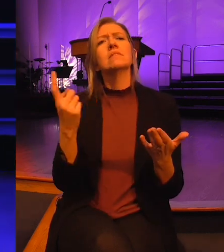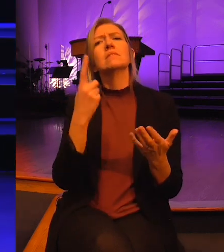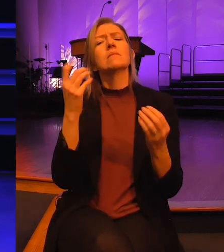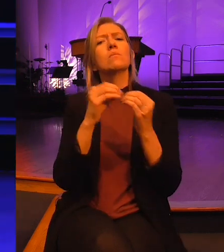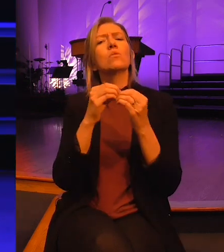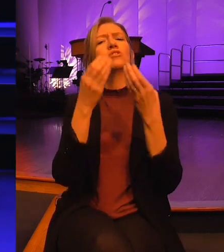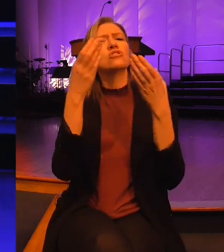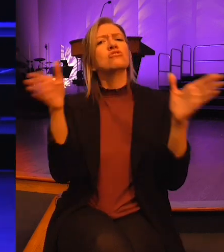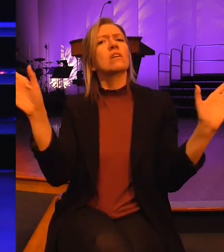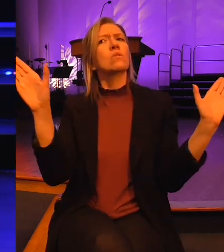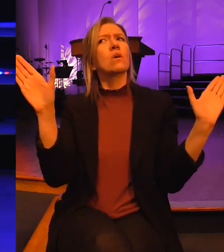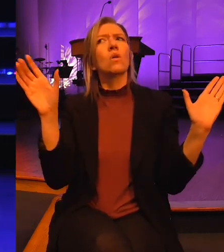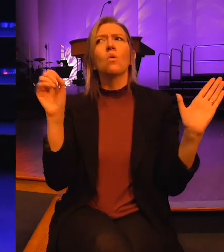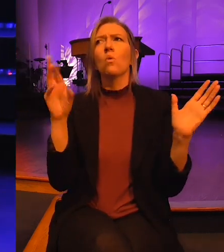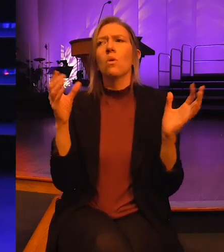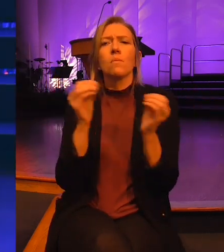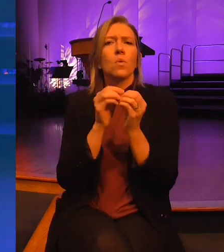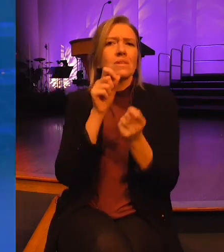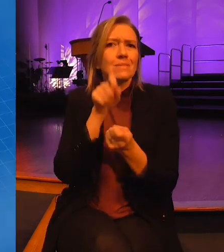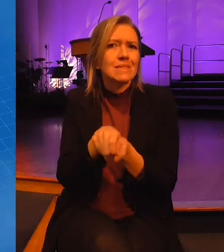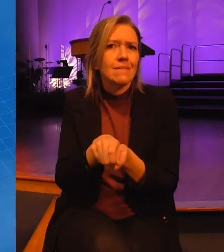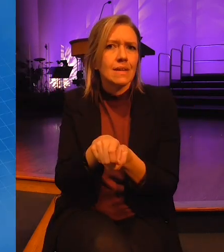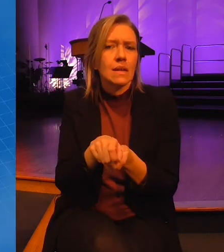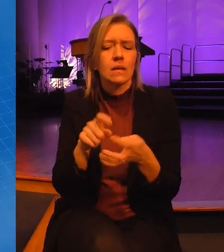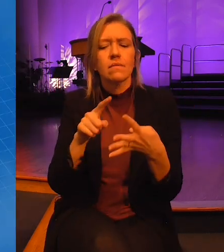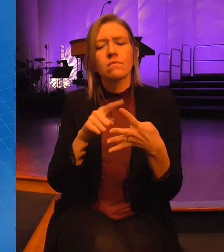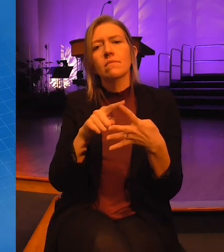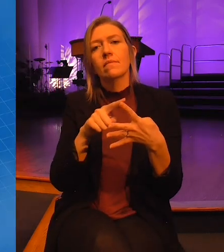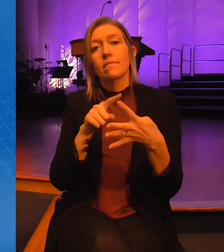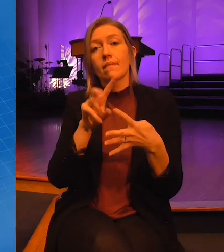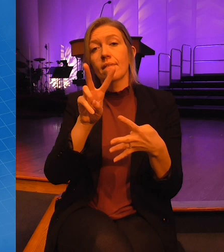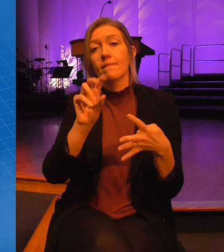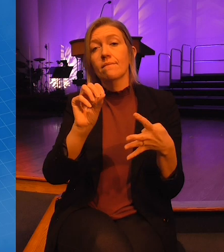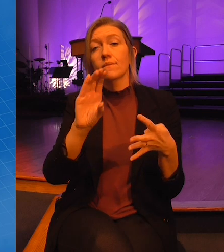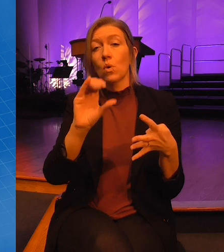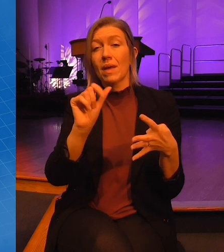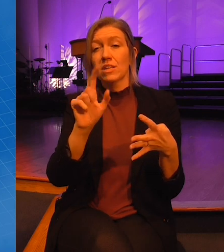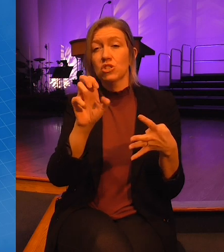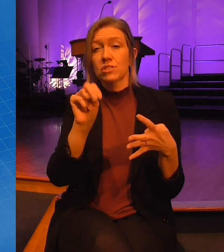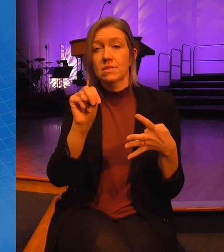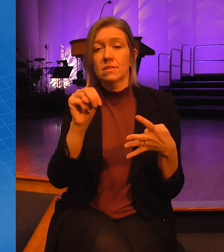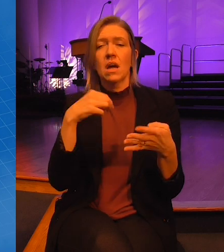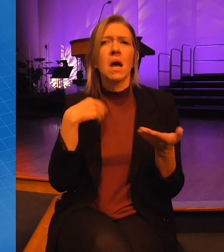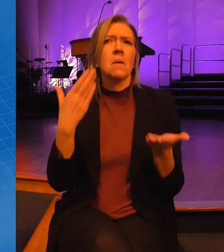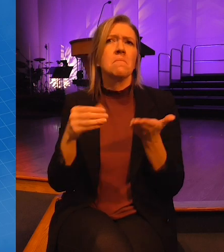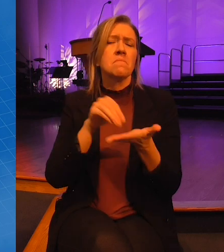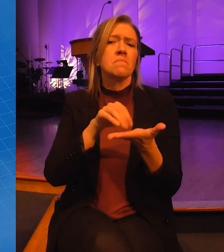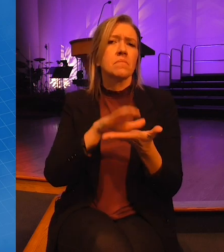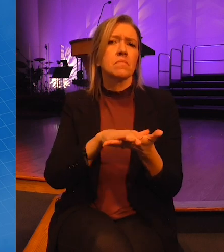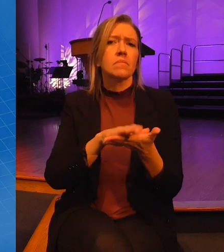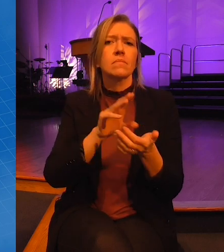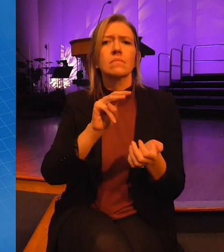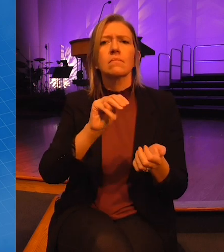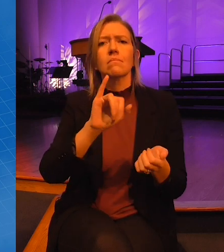así que en vacaciones podría poner Mile High Church o podría escribir escritura creativa, puedes